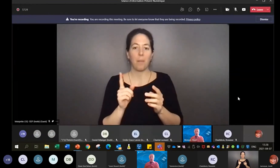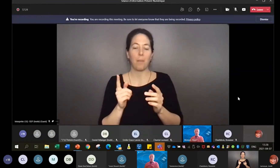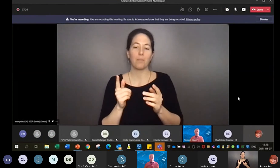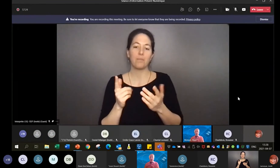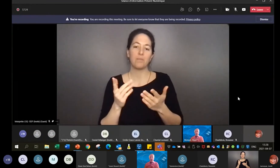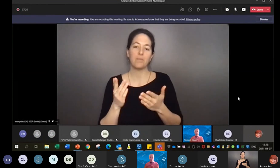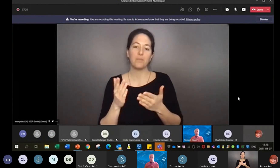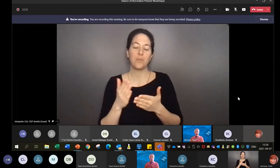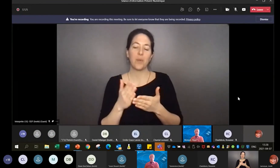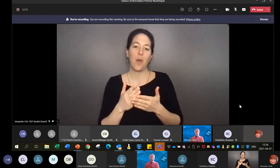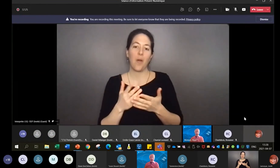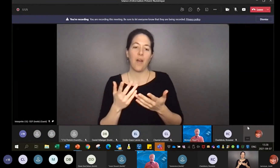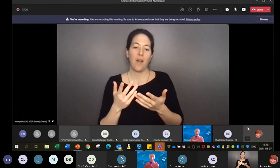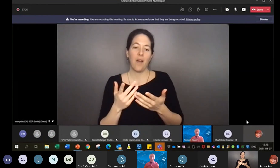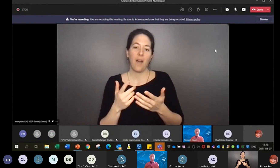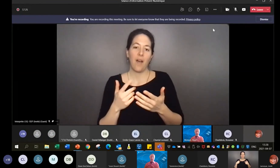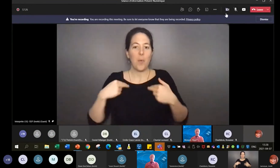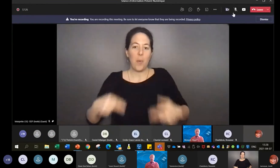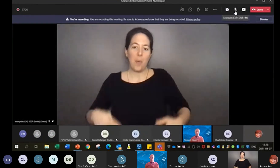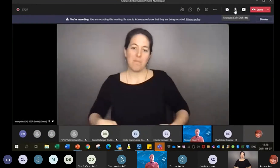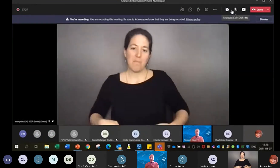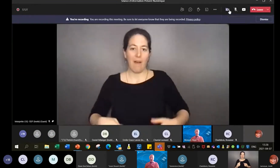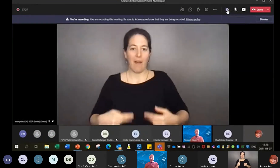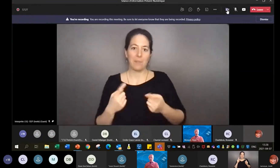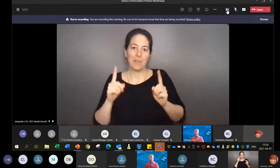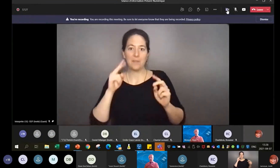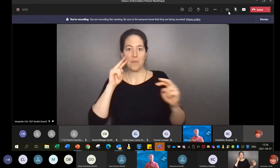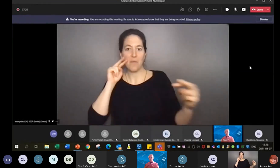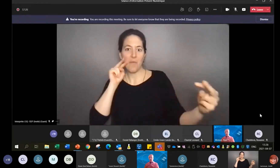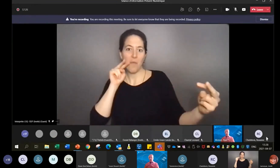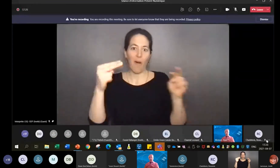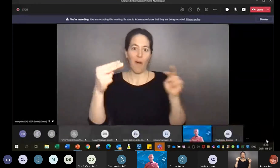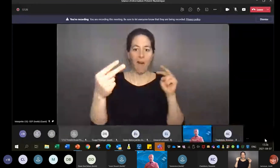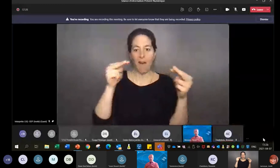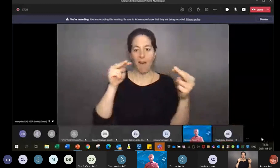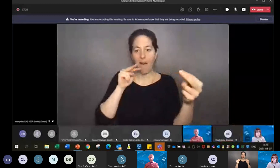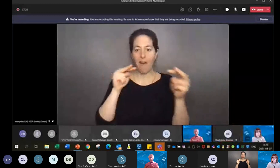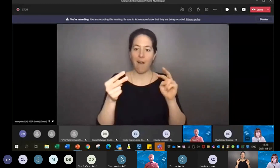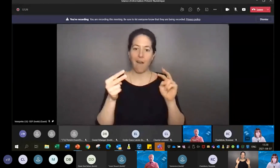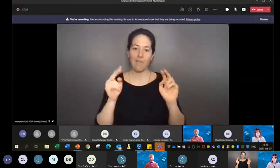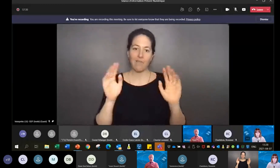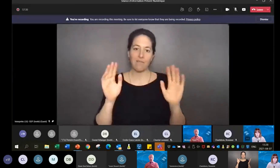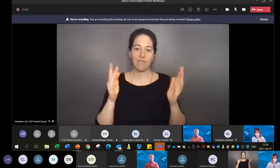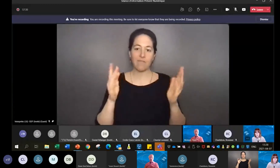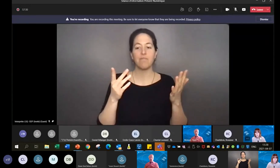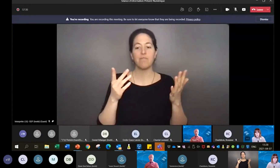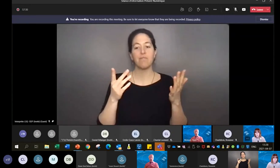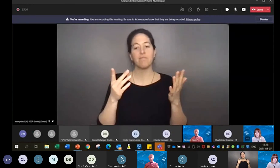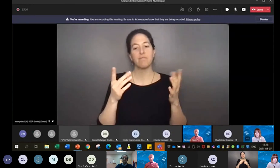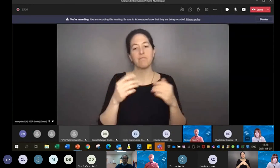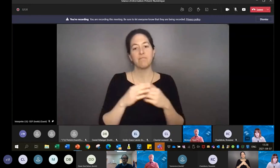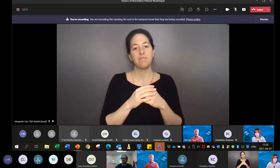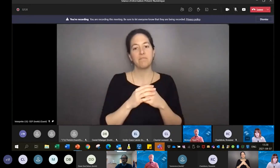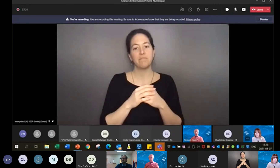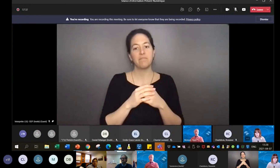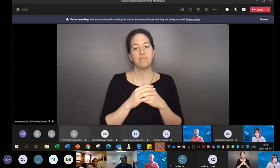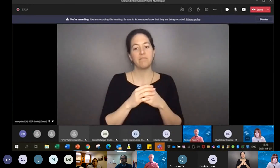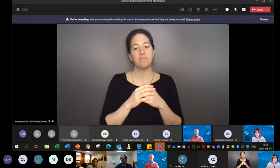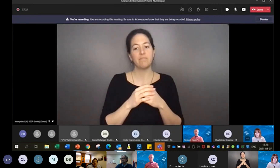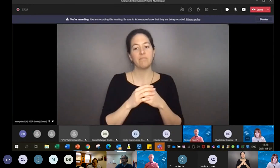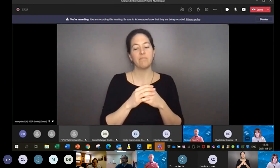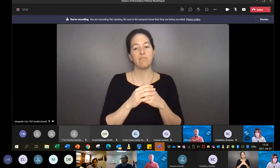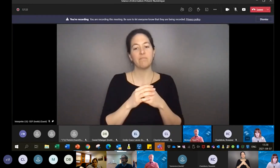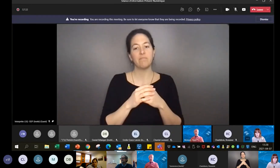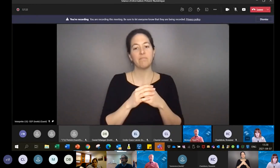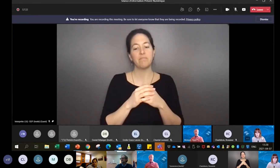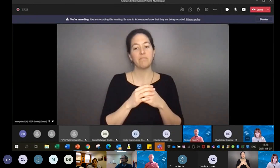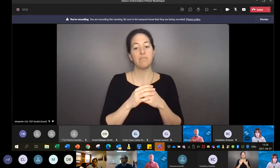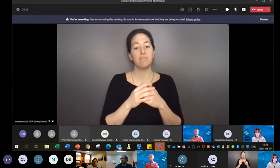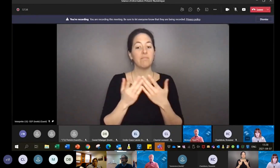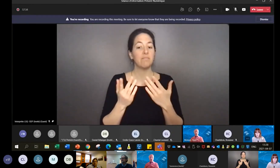petit côté humain visuel, et puis vous